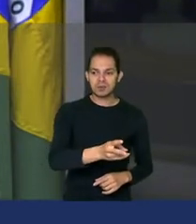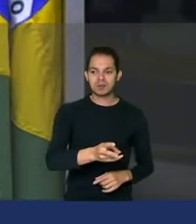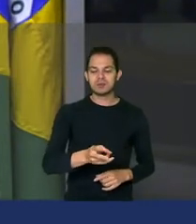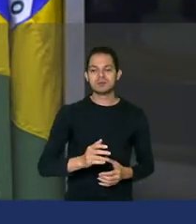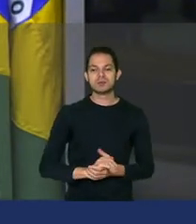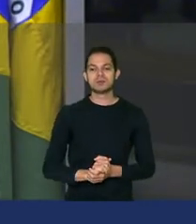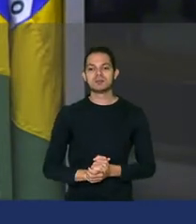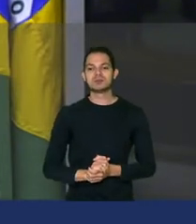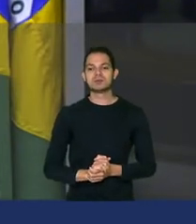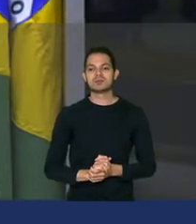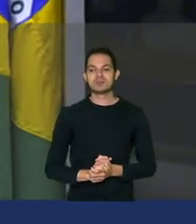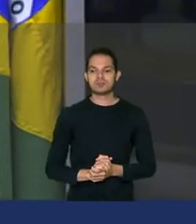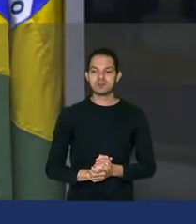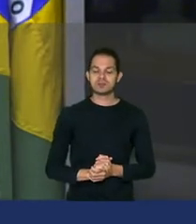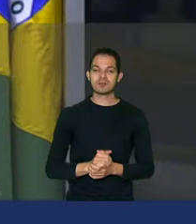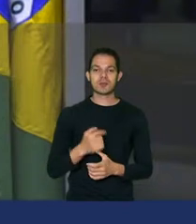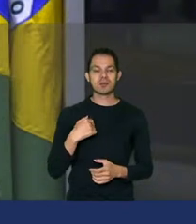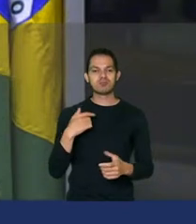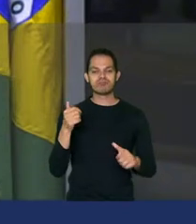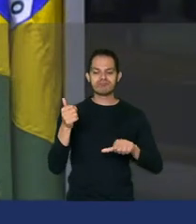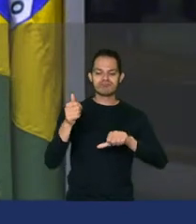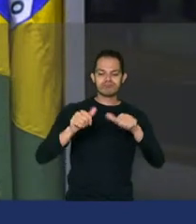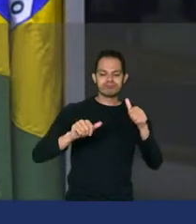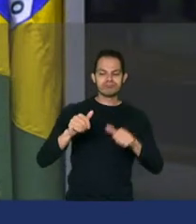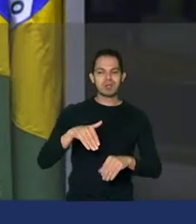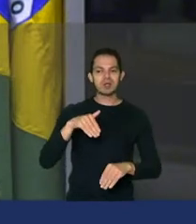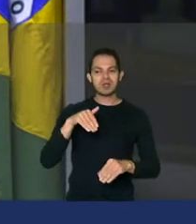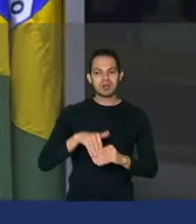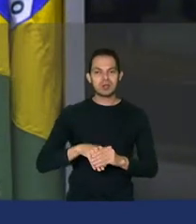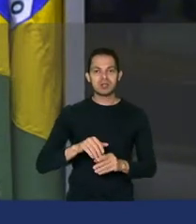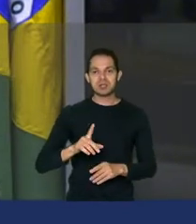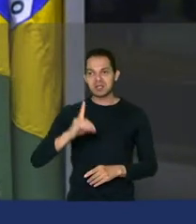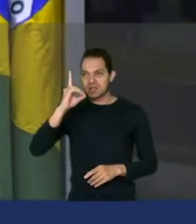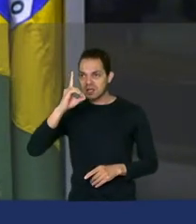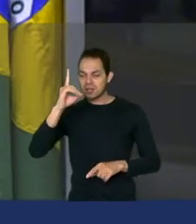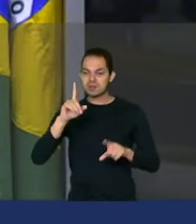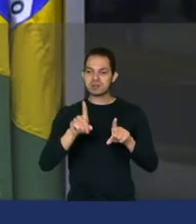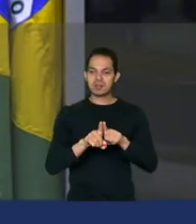ESTADUAL E EM BRASÍLIA NÃO SOU DIFERENTE. EU ORO E VOTO. DEUS E O POVO DO ESTADO SÃO